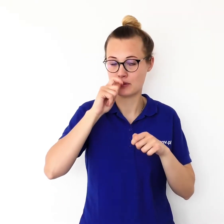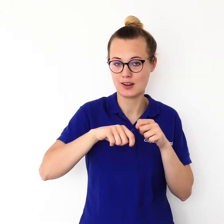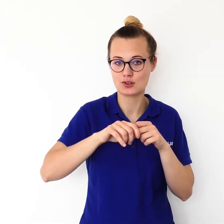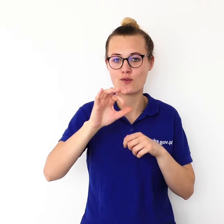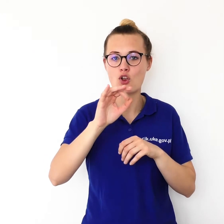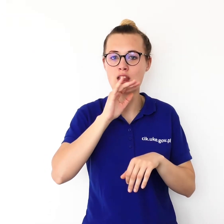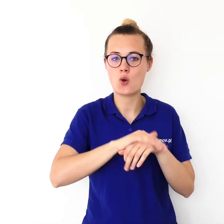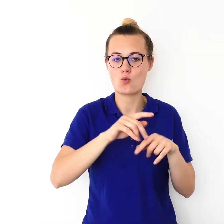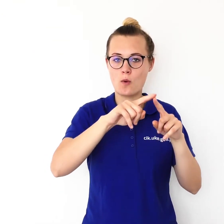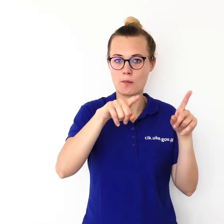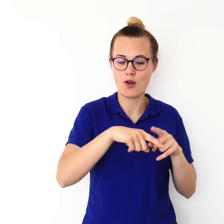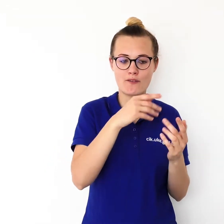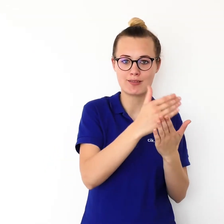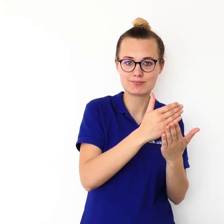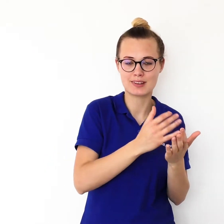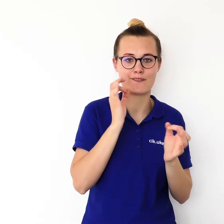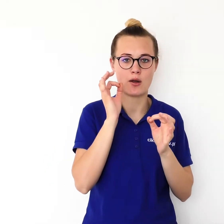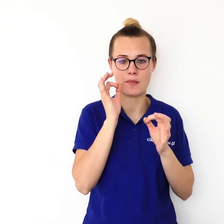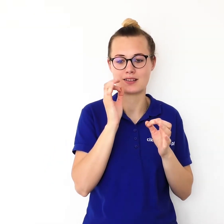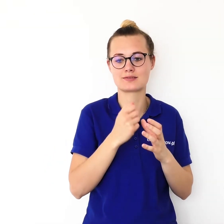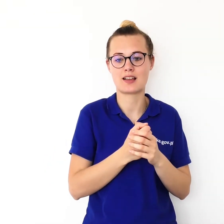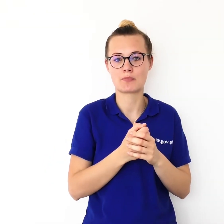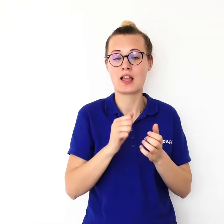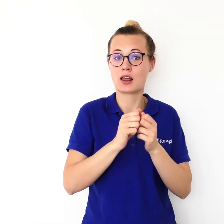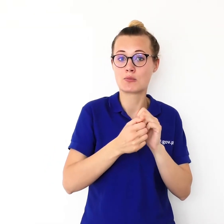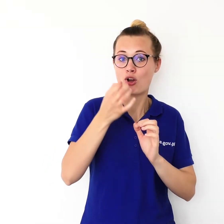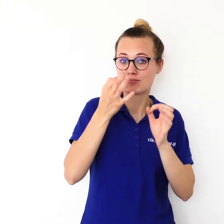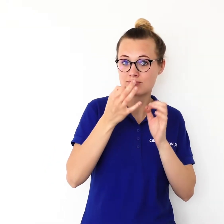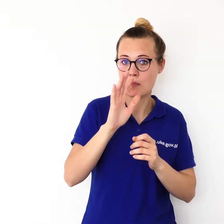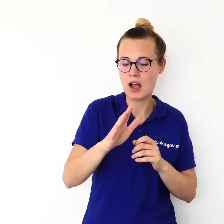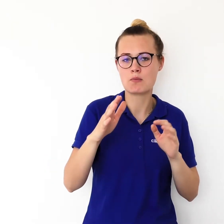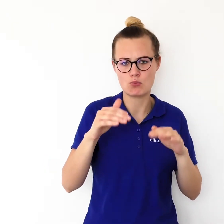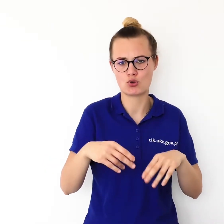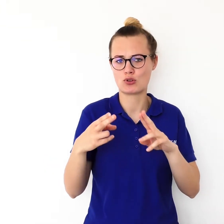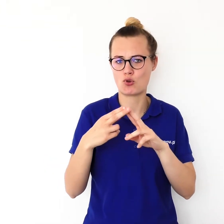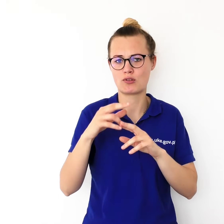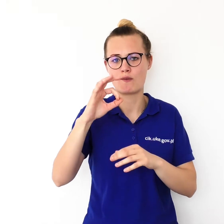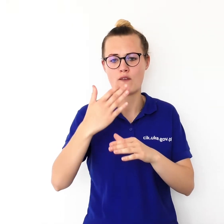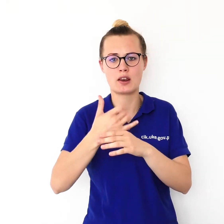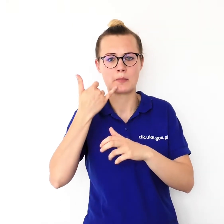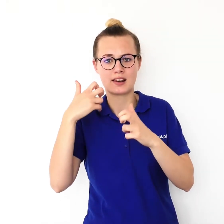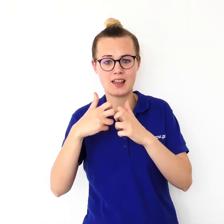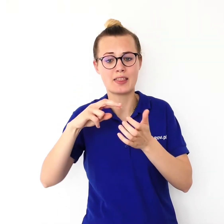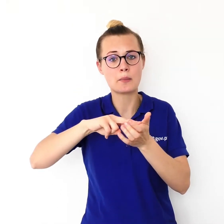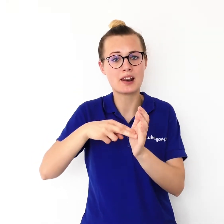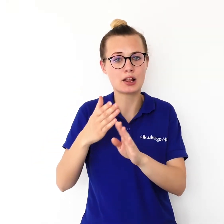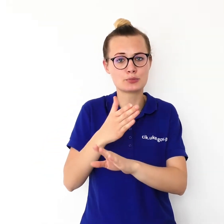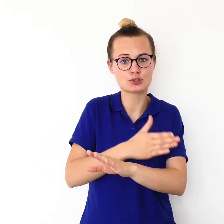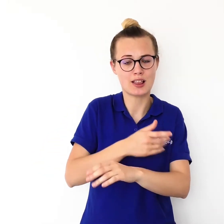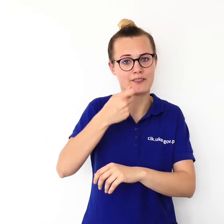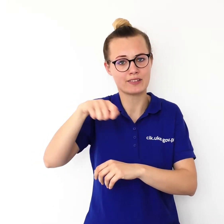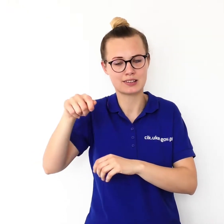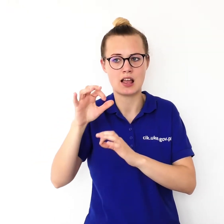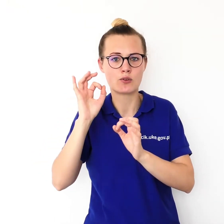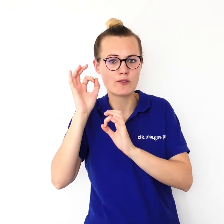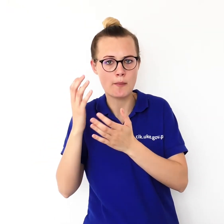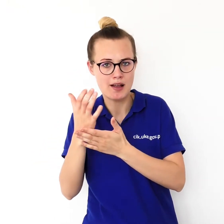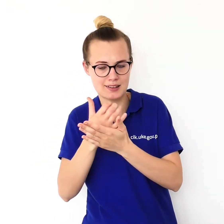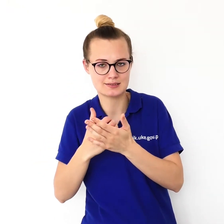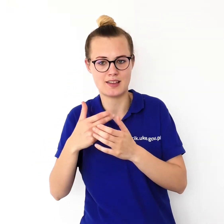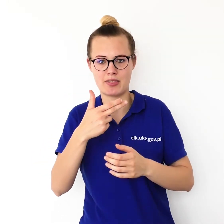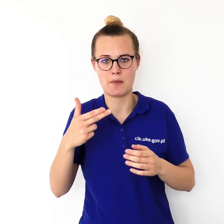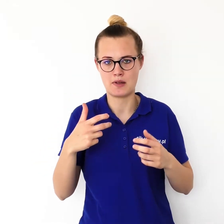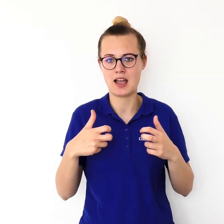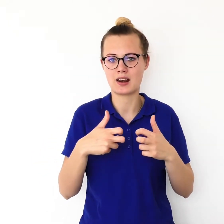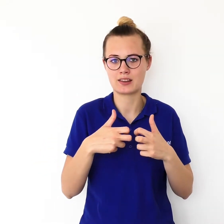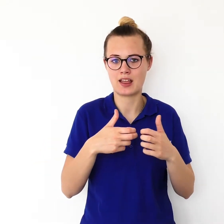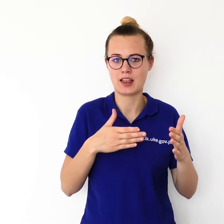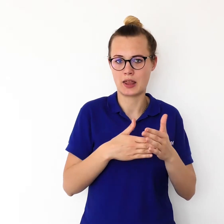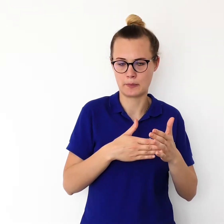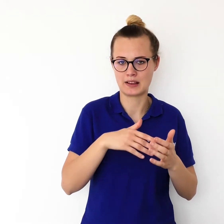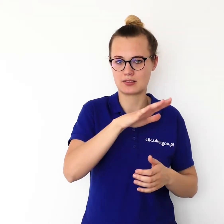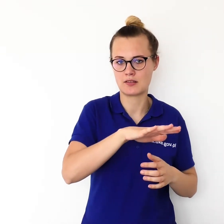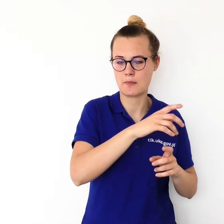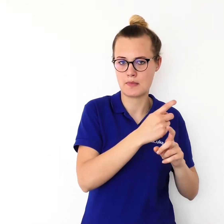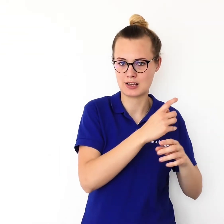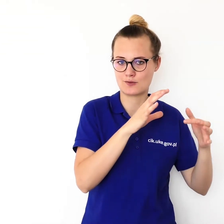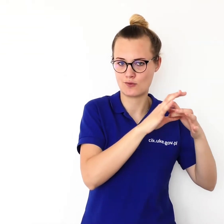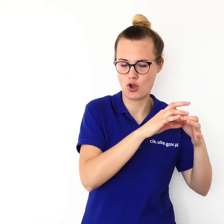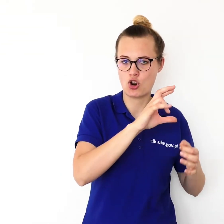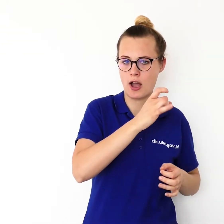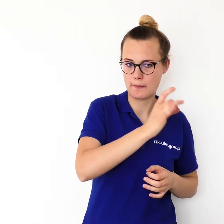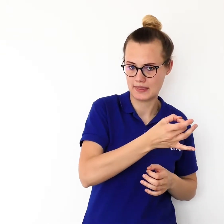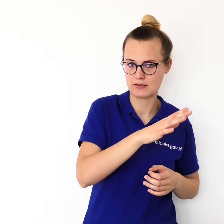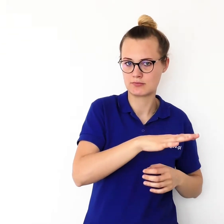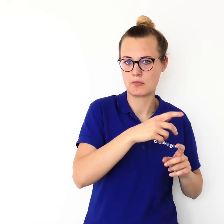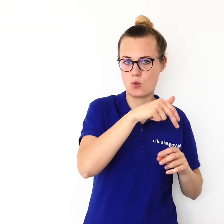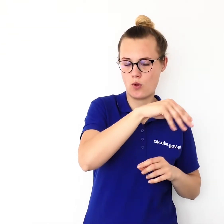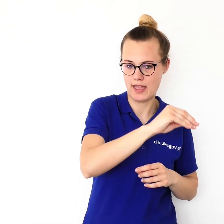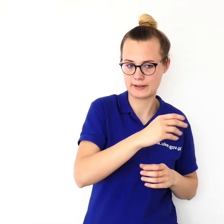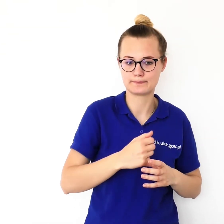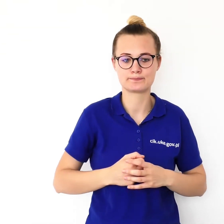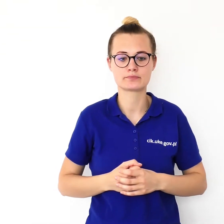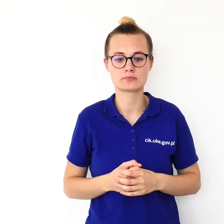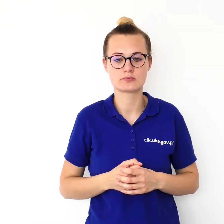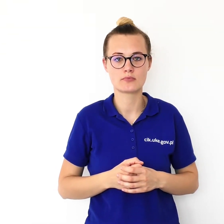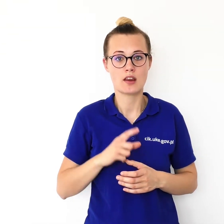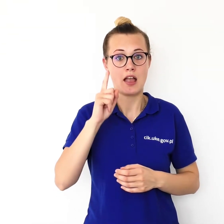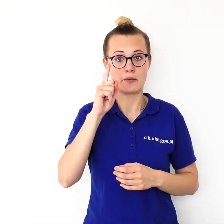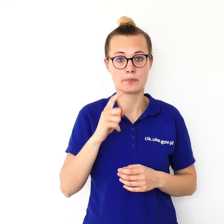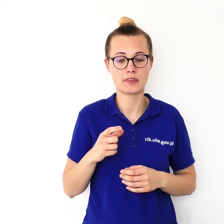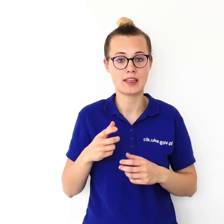Warto więc sprawdzić warunki umowy lub rozwiać wątpliwości bezpośrednio u operatora jeszcze przed wyjazdem.